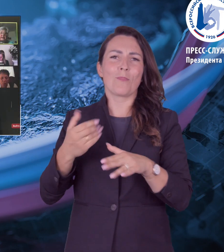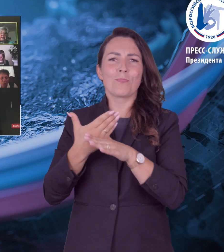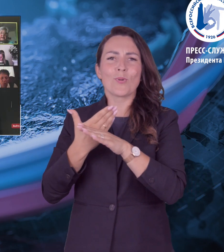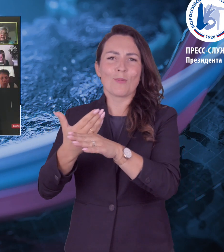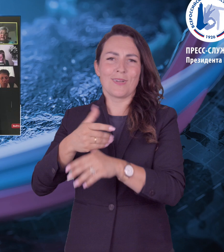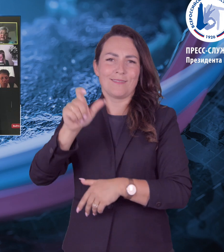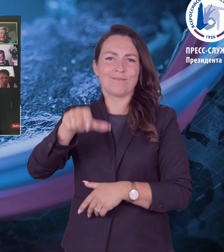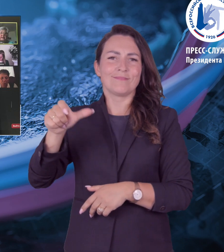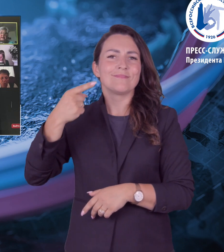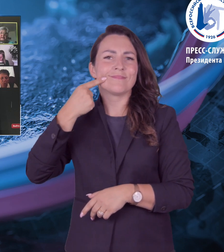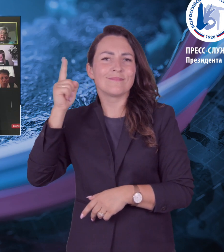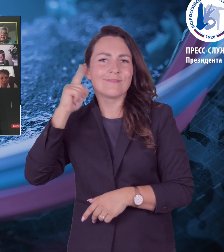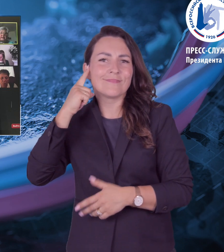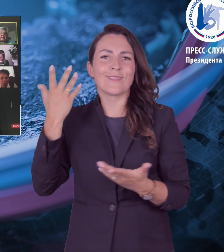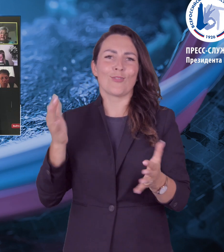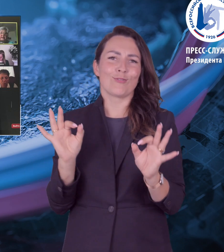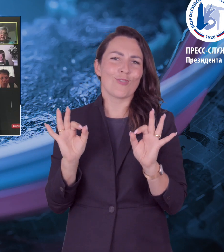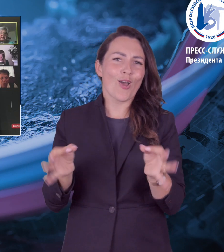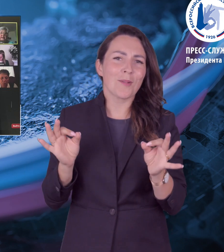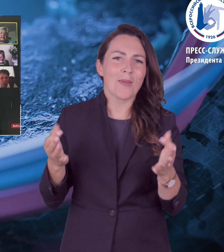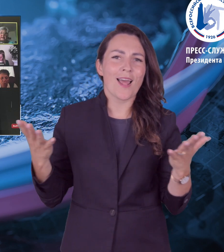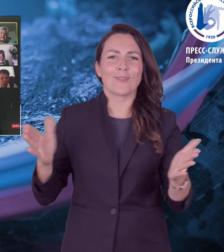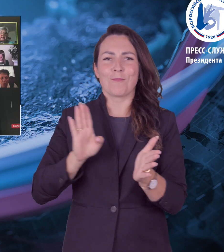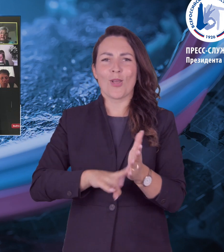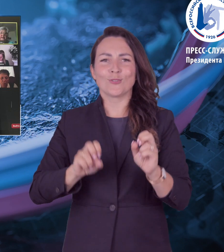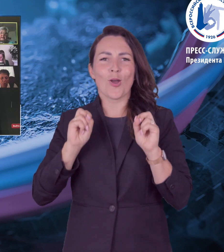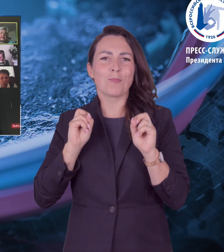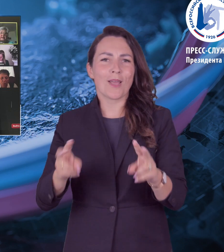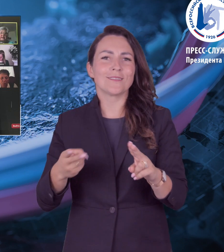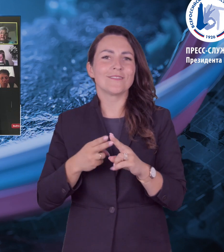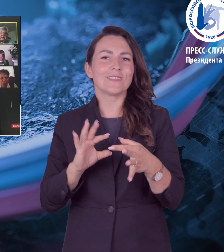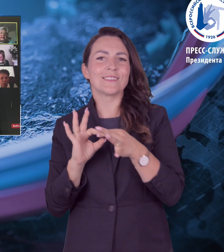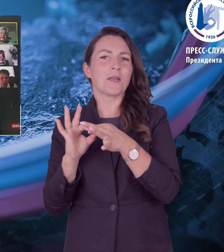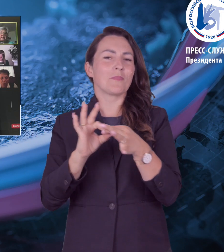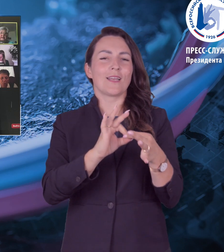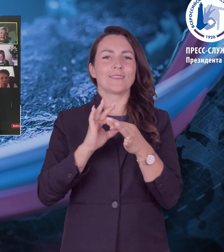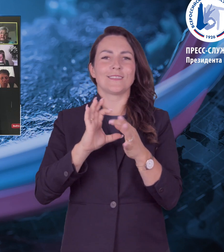людям с проблемами со слухом нормально, безопасно,